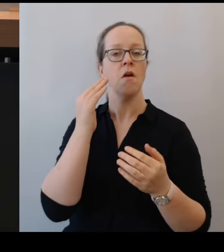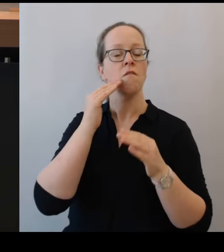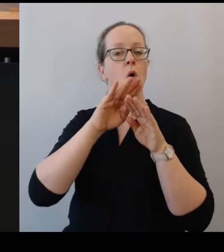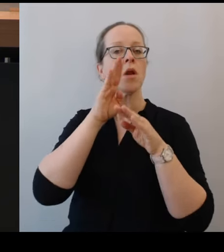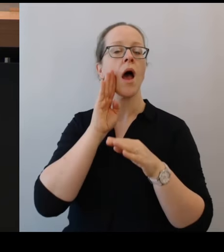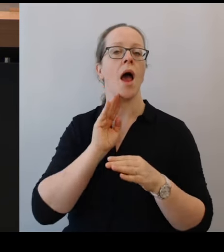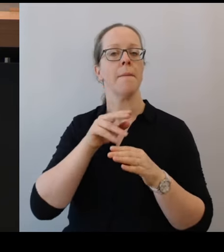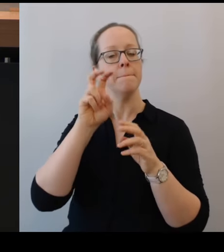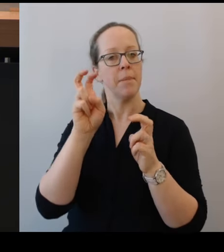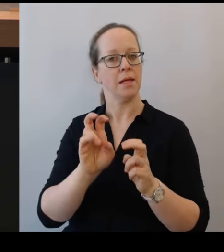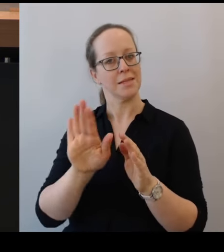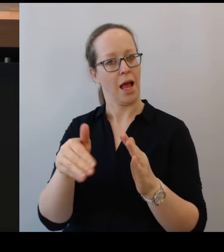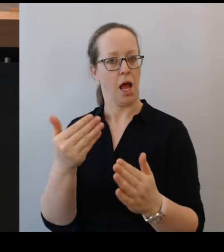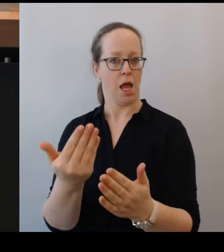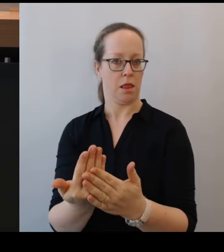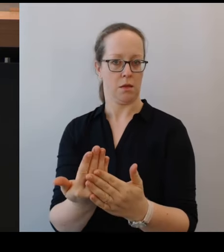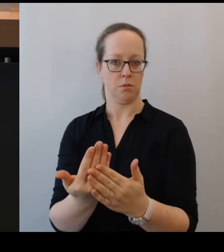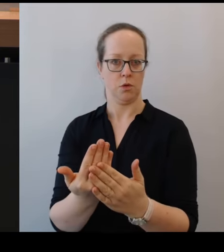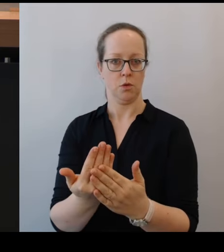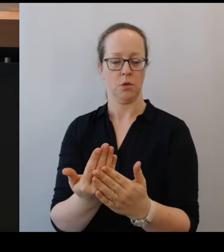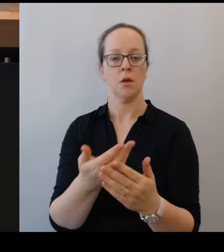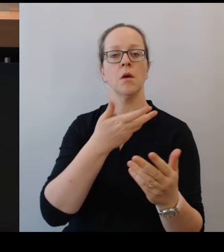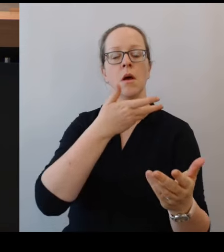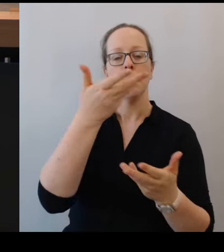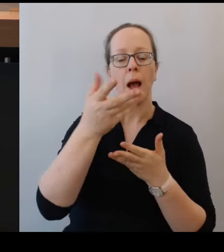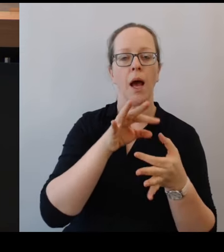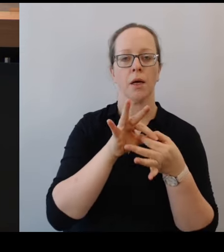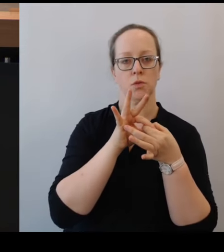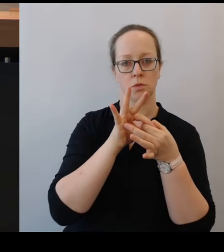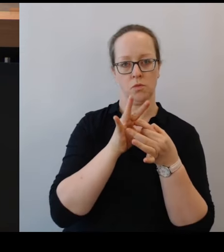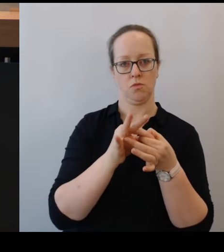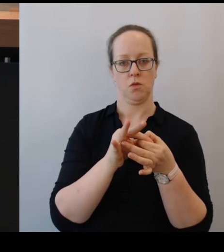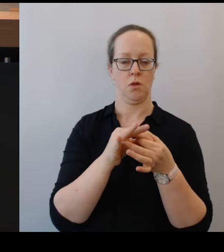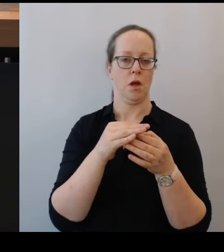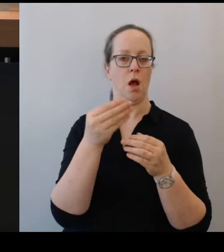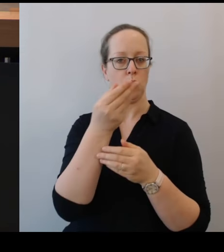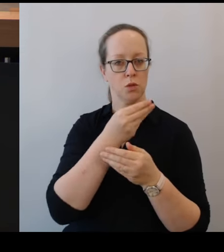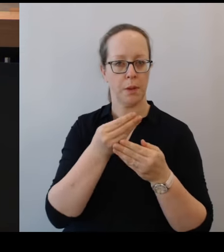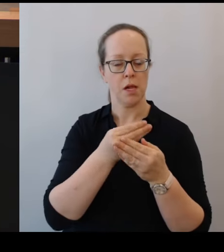Ausbildung machen und zur Steigerung der Attraktivität von Ausbildungsberufen beitragen.